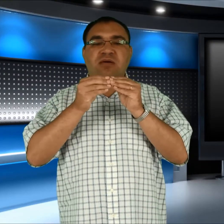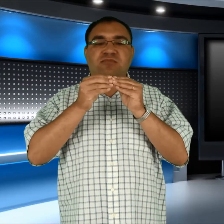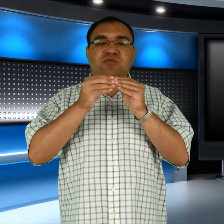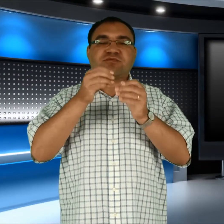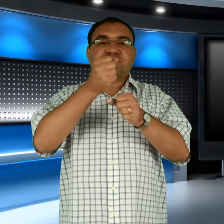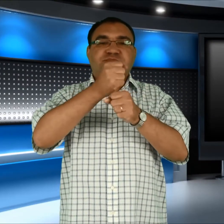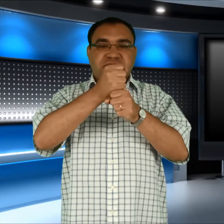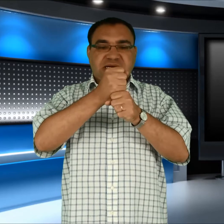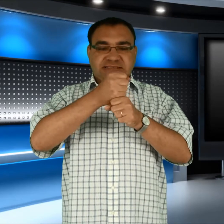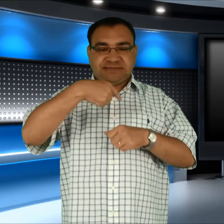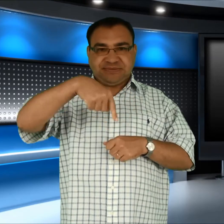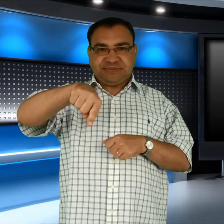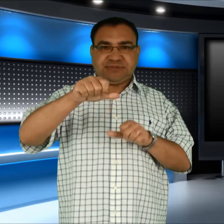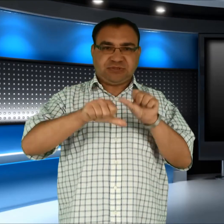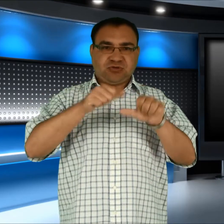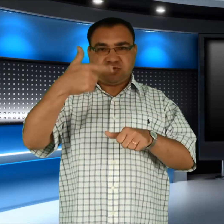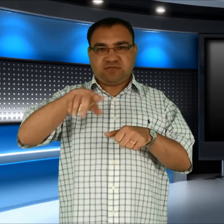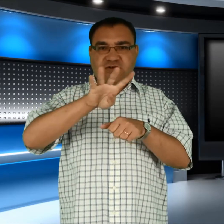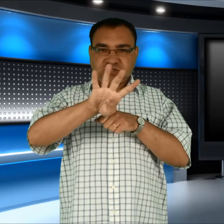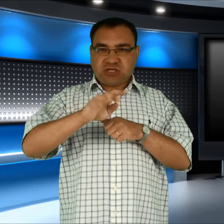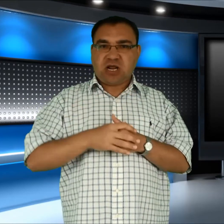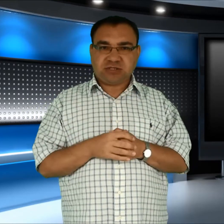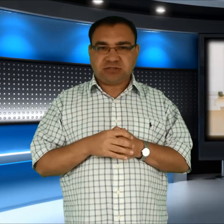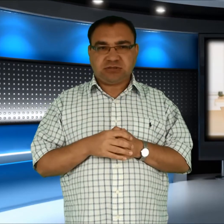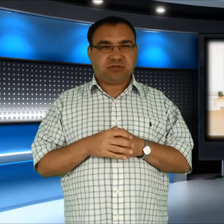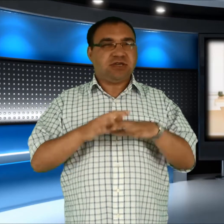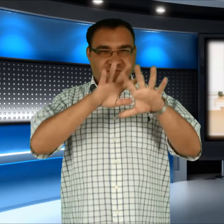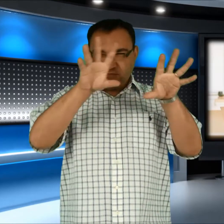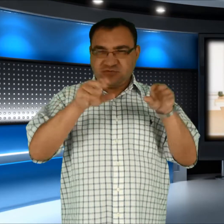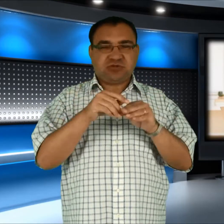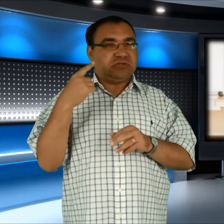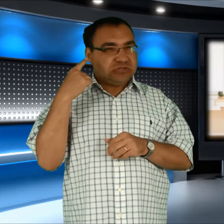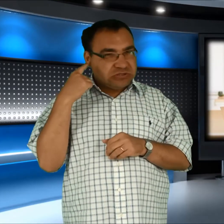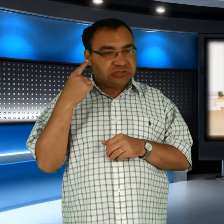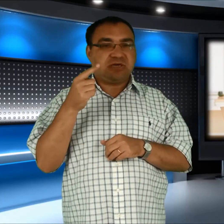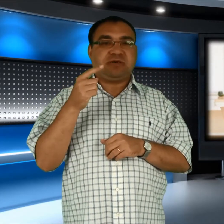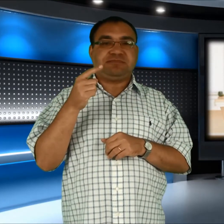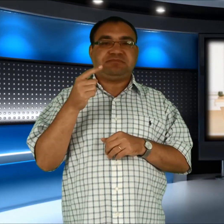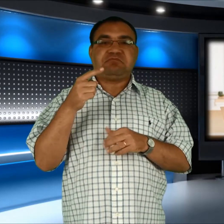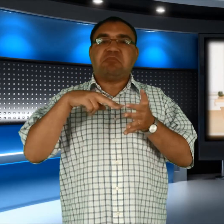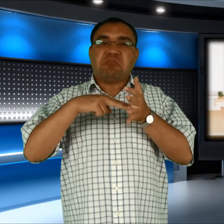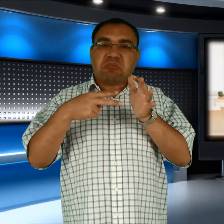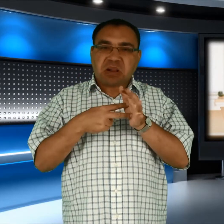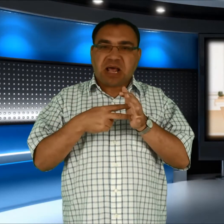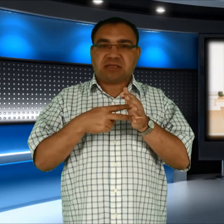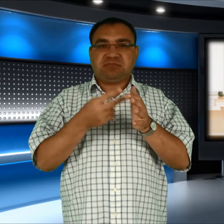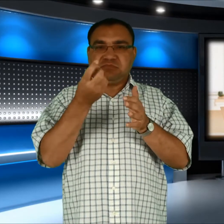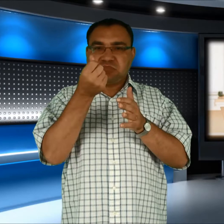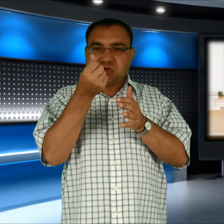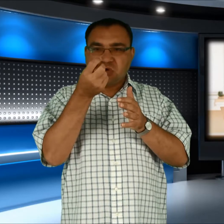Problemy z zatrudnianiem osób niepełnosprawnych od 2014 roku